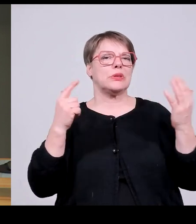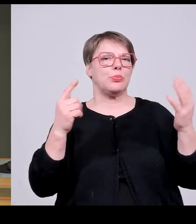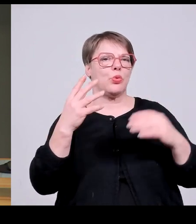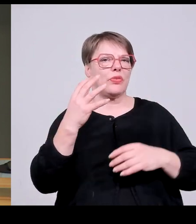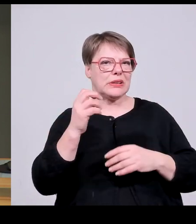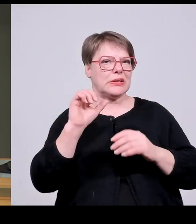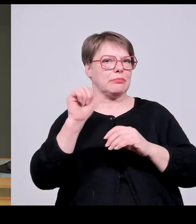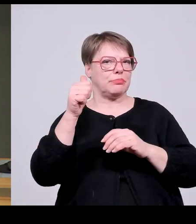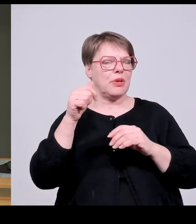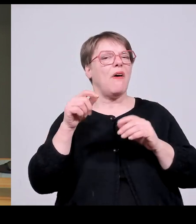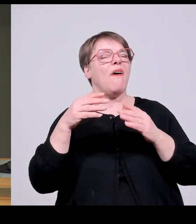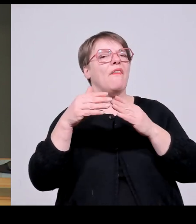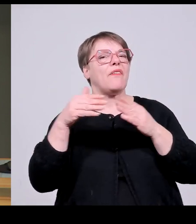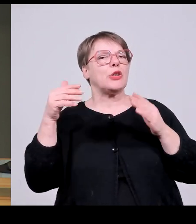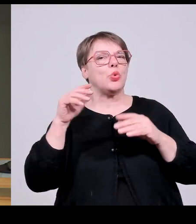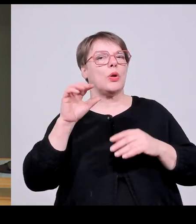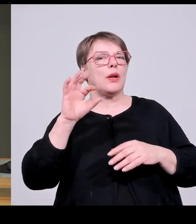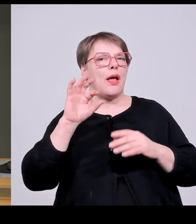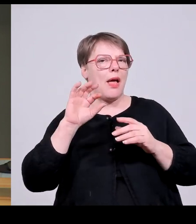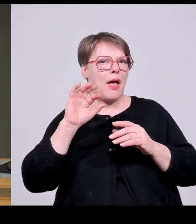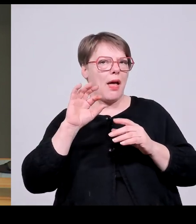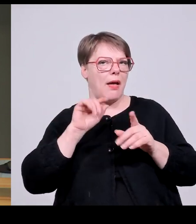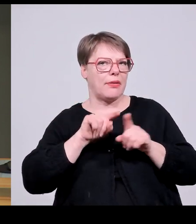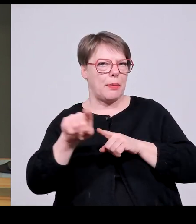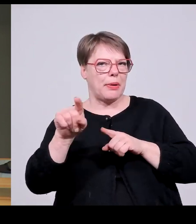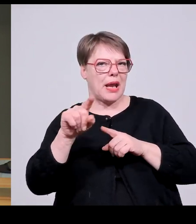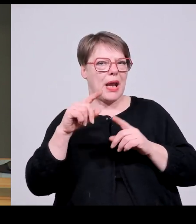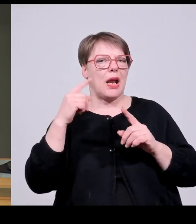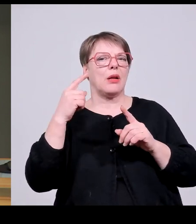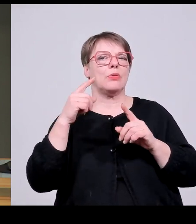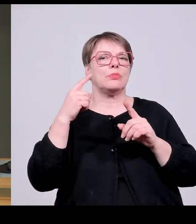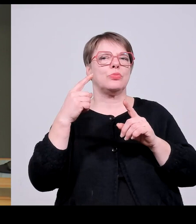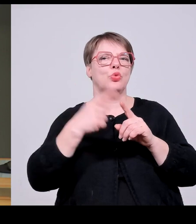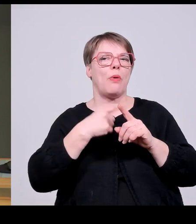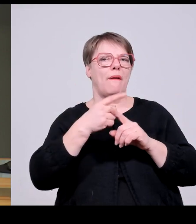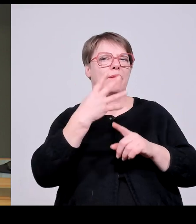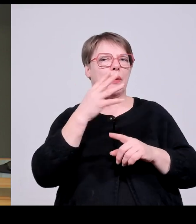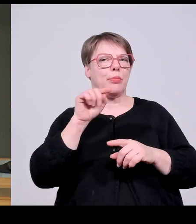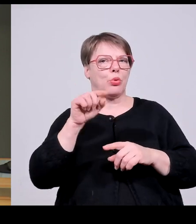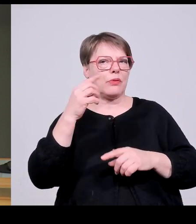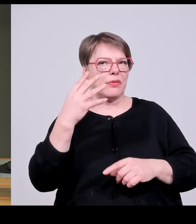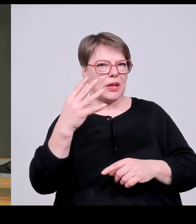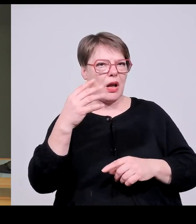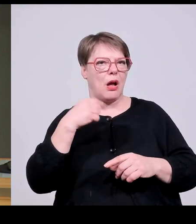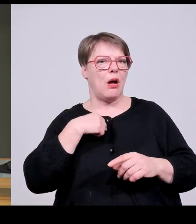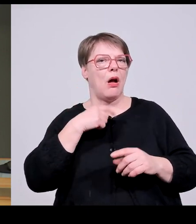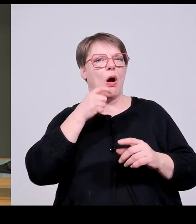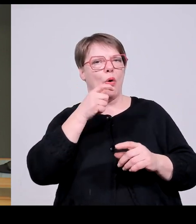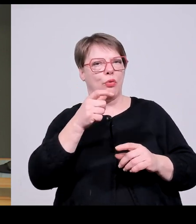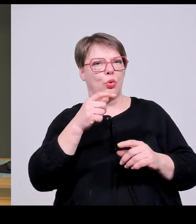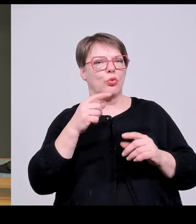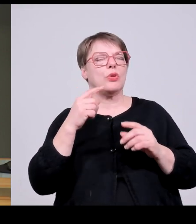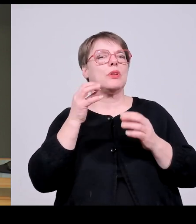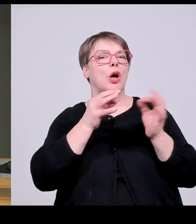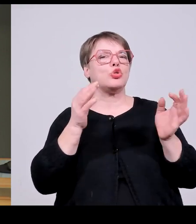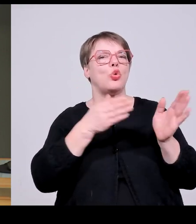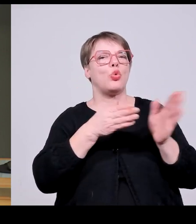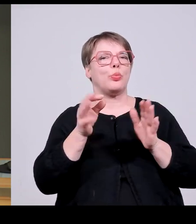TOP 49 Priorität der Fraktion Die Linke unter der Nummer vier Punkt zwei Ich rufe auf Tagesordnungspunkt 50 Antrag der